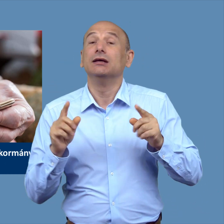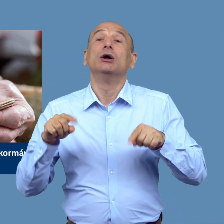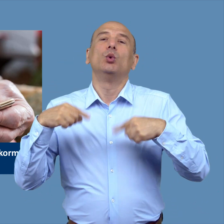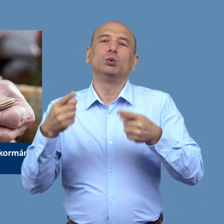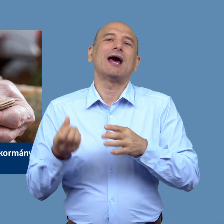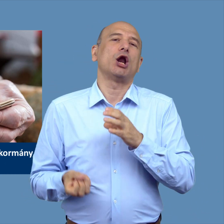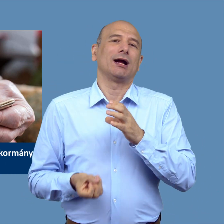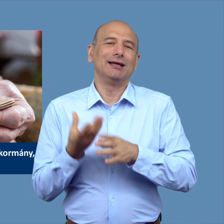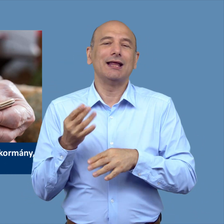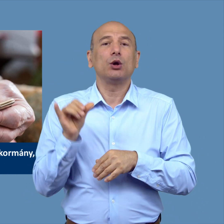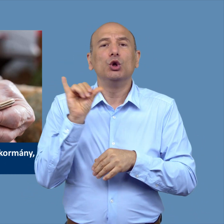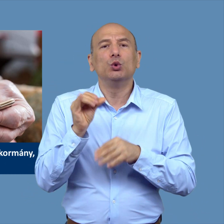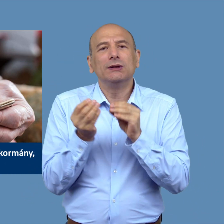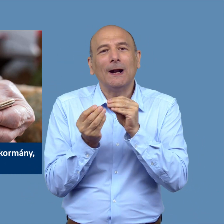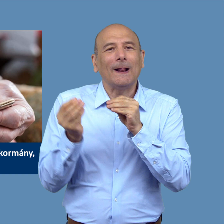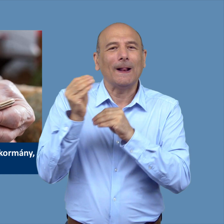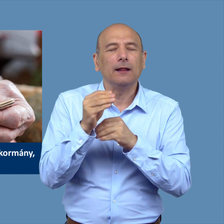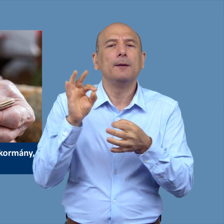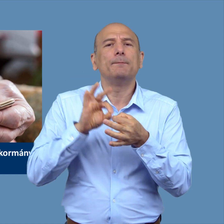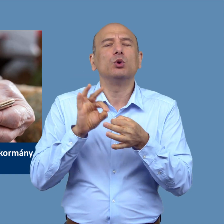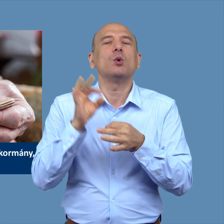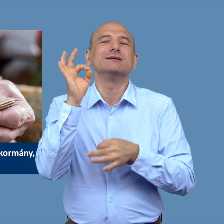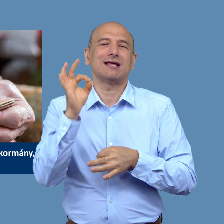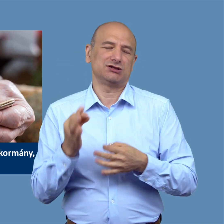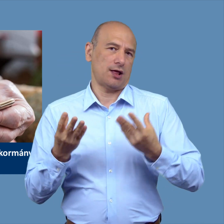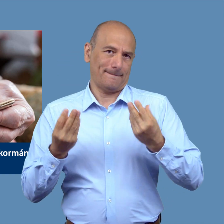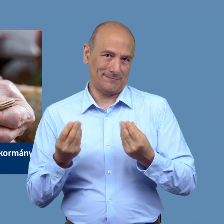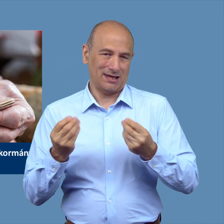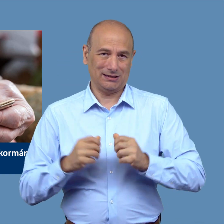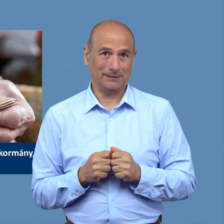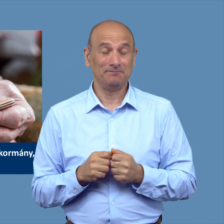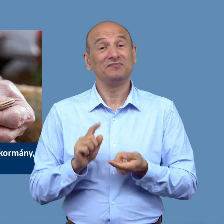ezután döntenek a kiegészítés mértékéről.